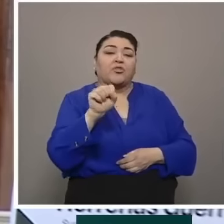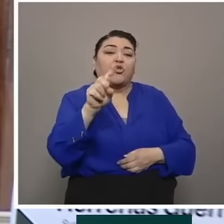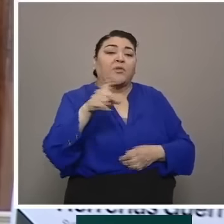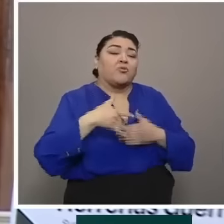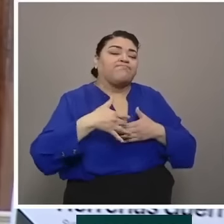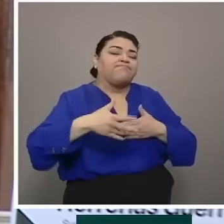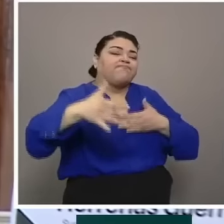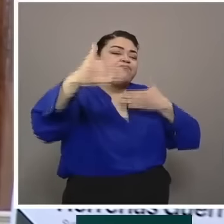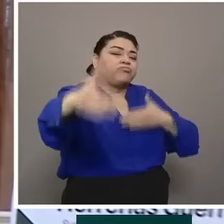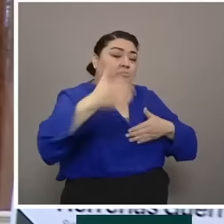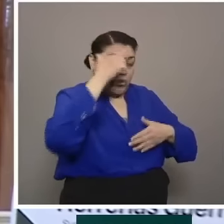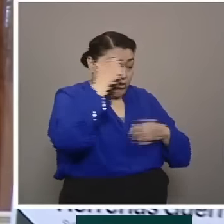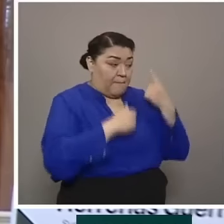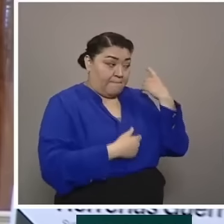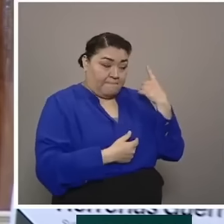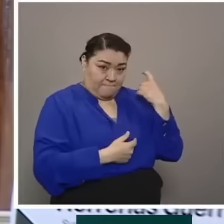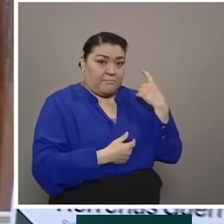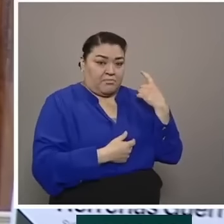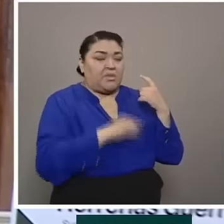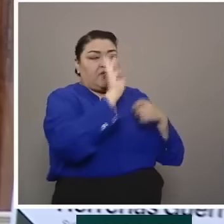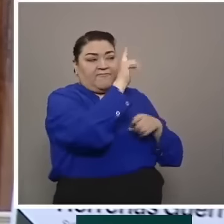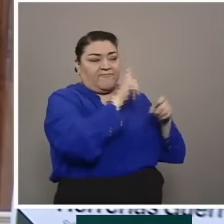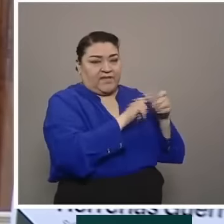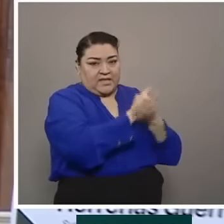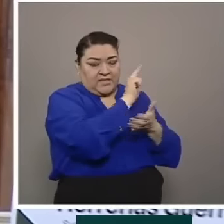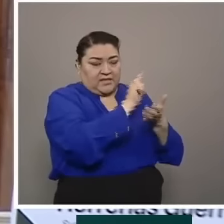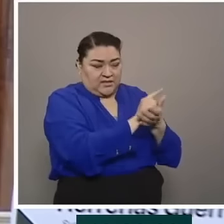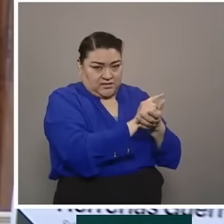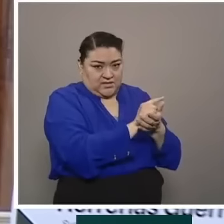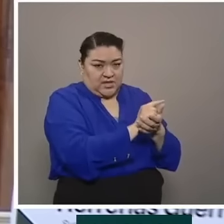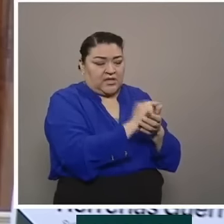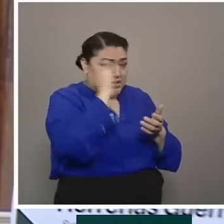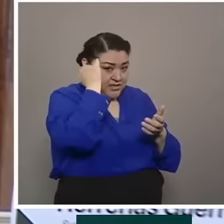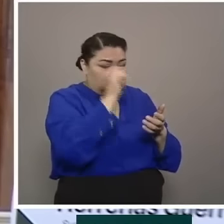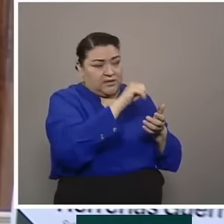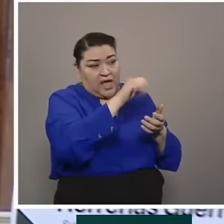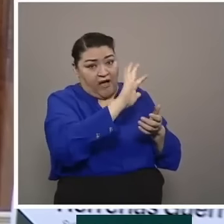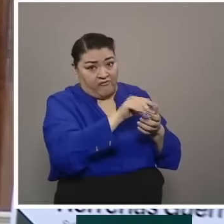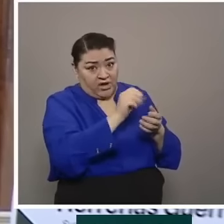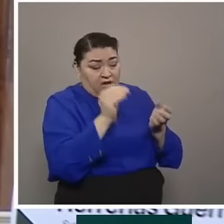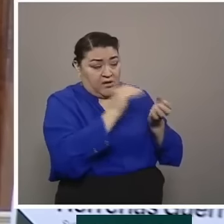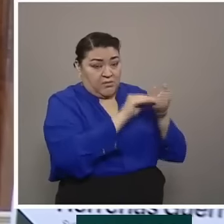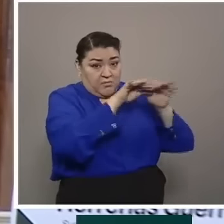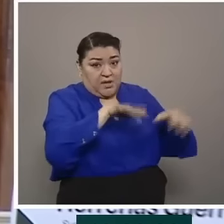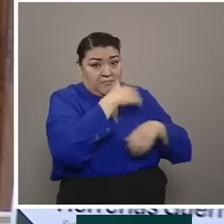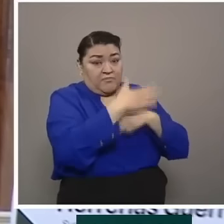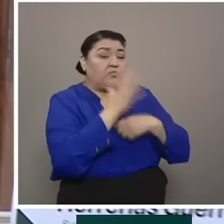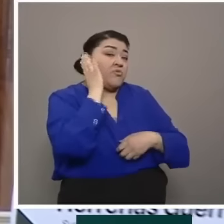materia de pueblos indígenas y afromexicanos que debe emitir próximamente el Congreso de la Unión.